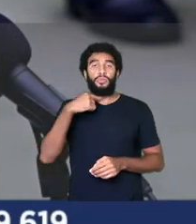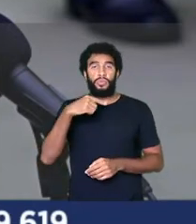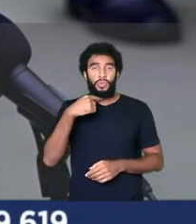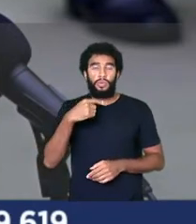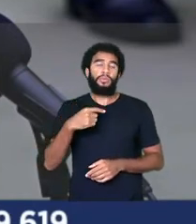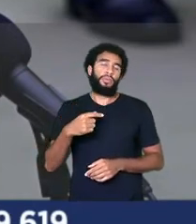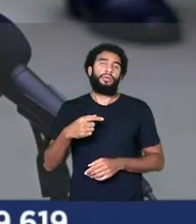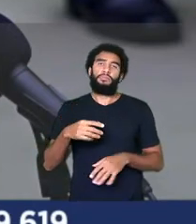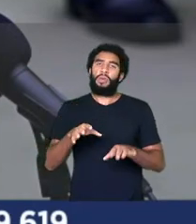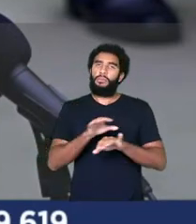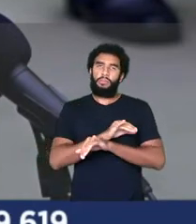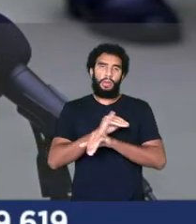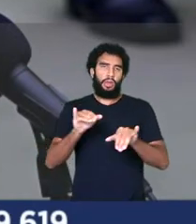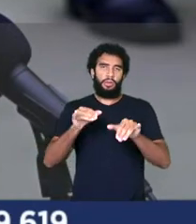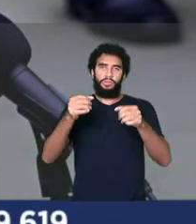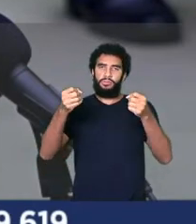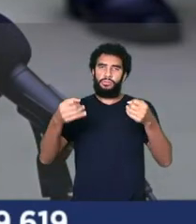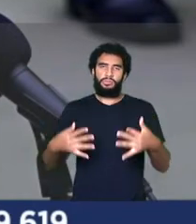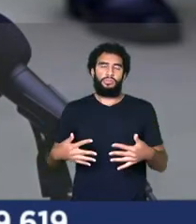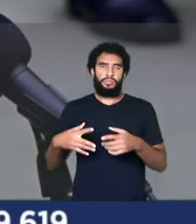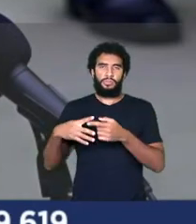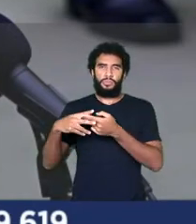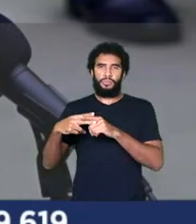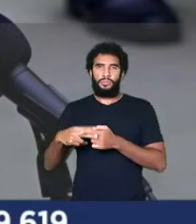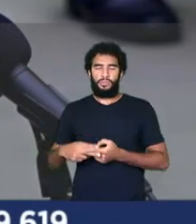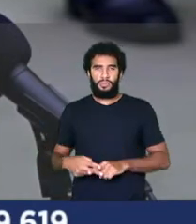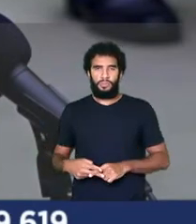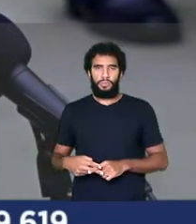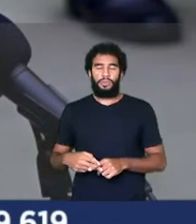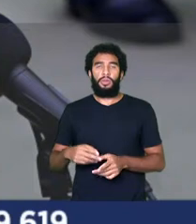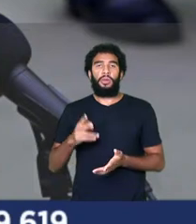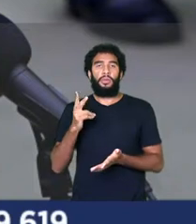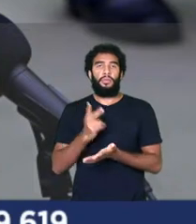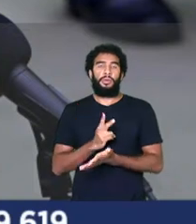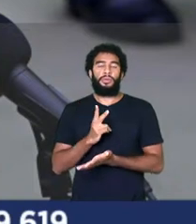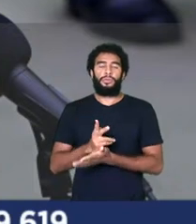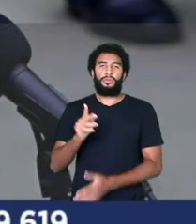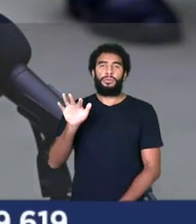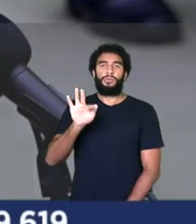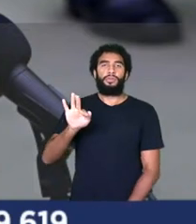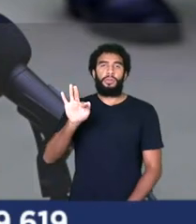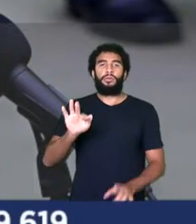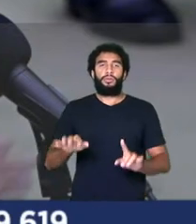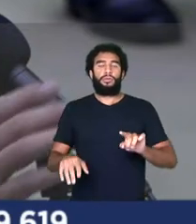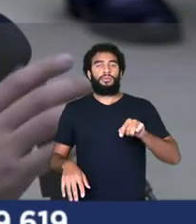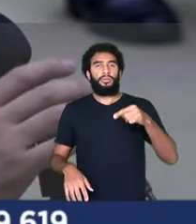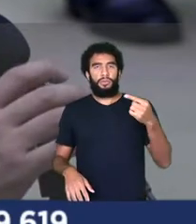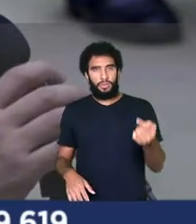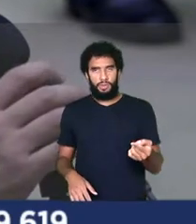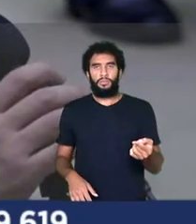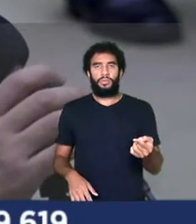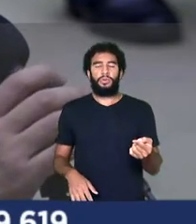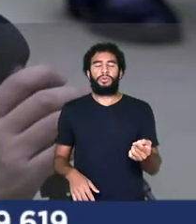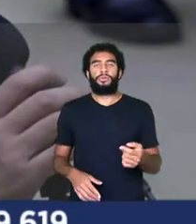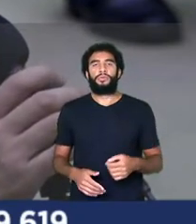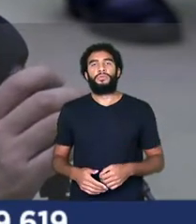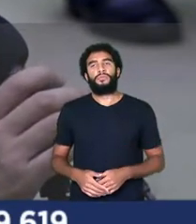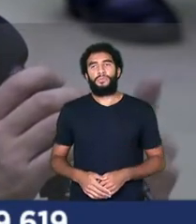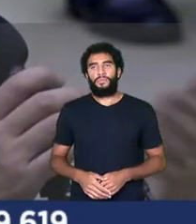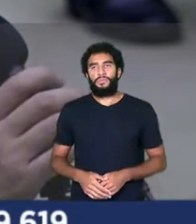SOBRE A MATÉRIA. E QUALQUER DÚVIDA EXISTENTE SERÁ , SEM DÚVIDA NENHUMA, CORRIGIDA. AINDA NO CENÁRIO DO FEDERAL E